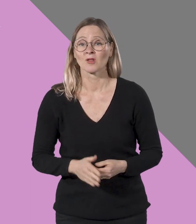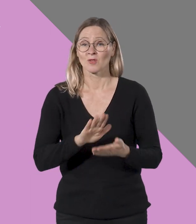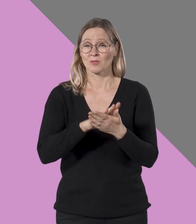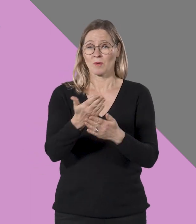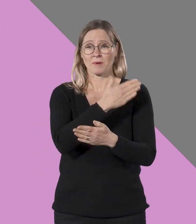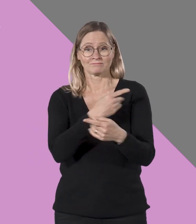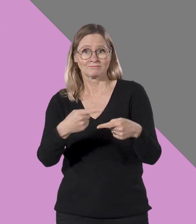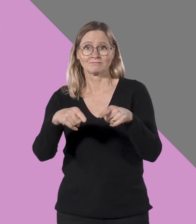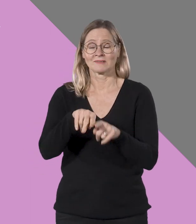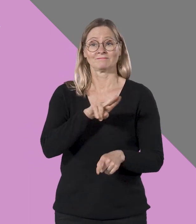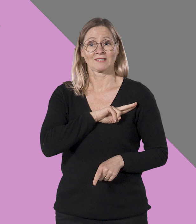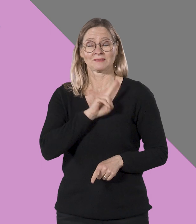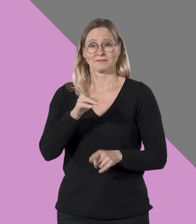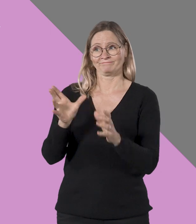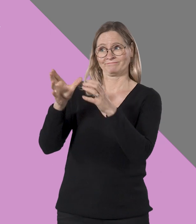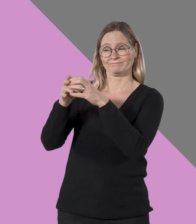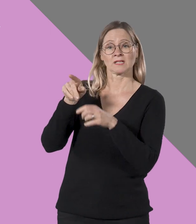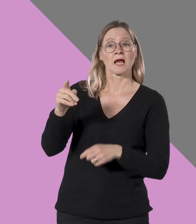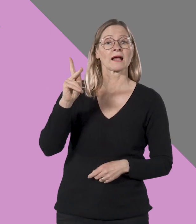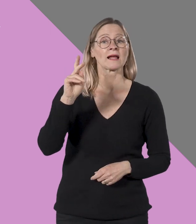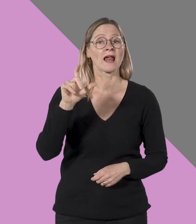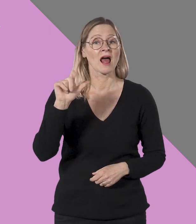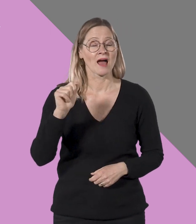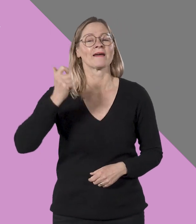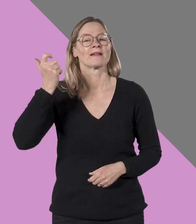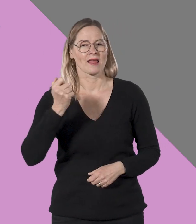Tulkkauspalvelun toteuttamisesta vastaava taho on Kela, -